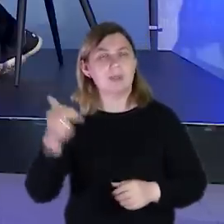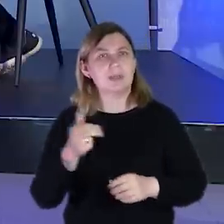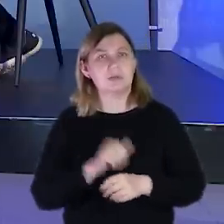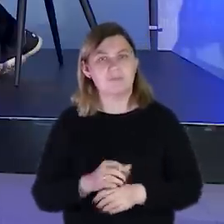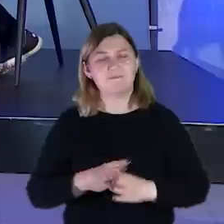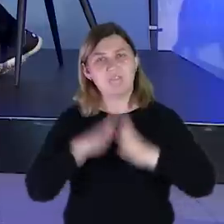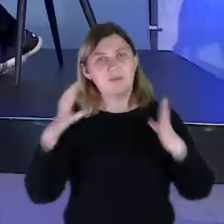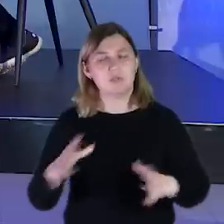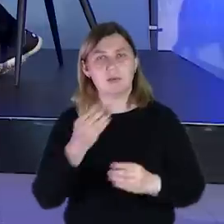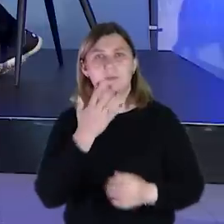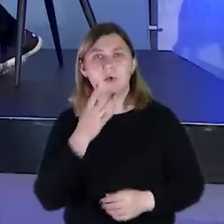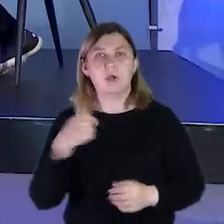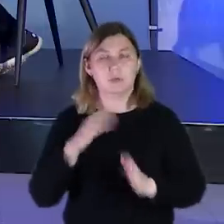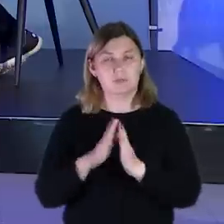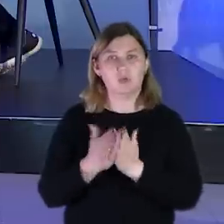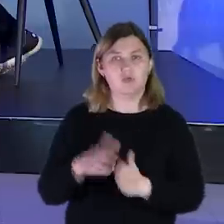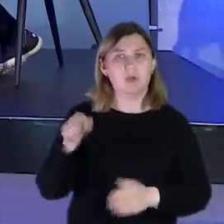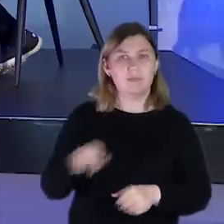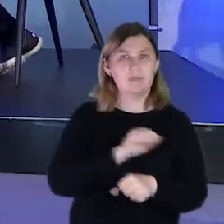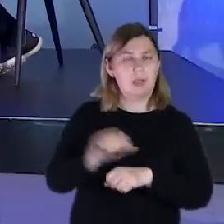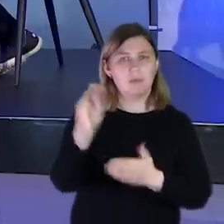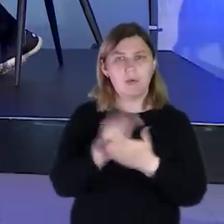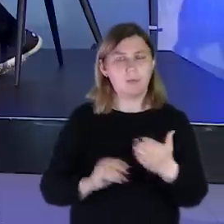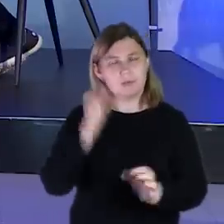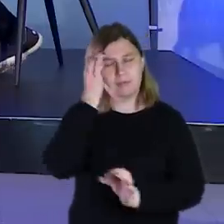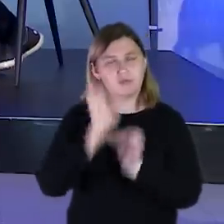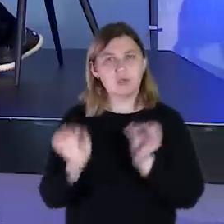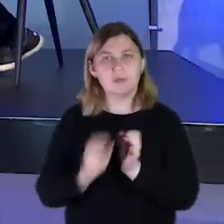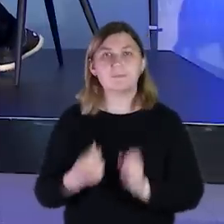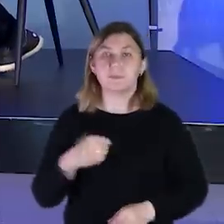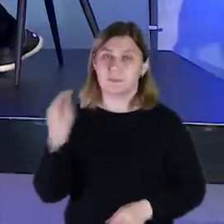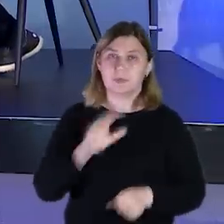rozwinąć. Odsyłam do swojej książki, tam to jest szczegółowo opisane. -To jeszcze ja